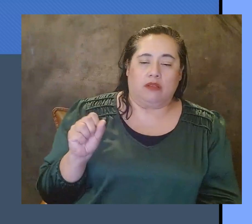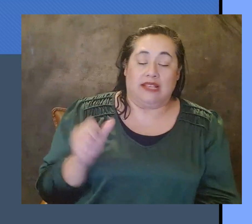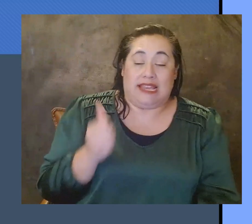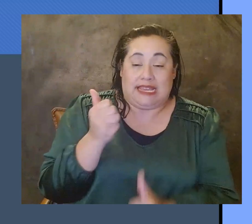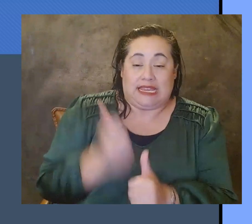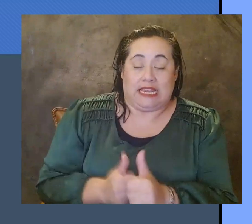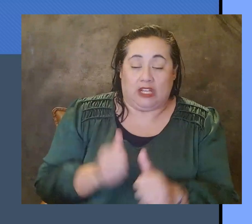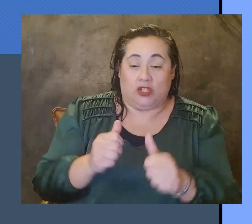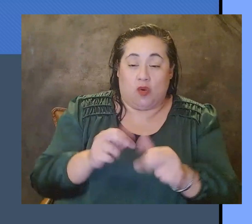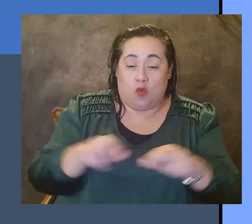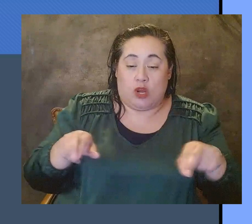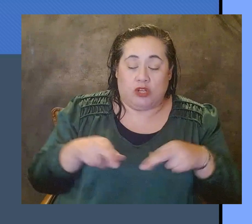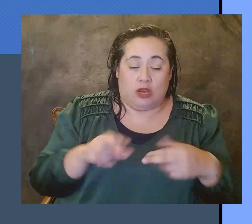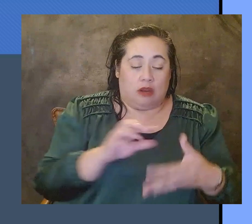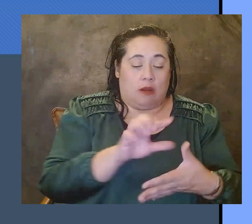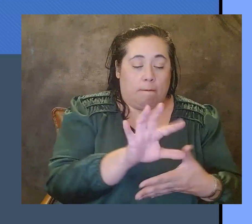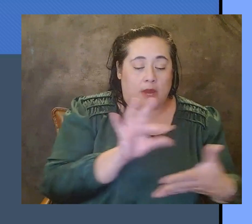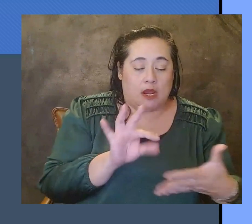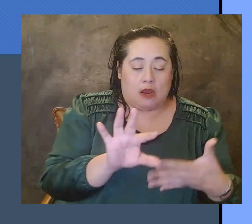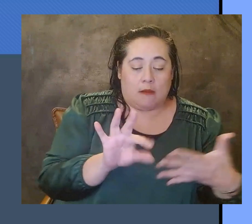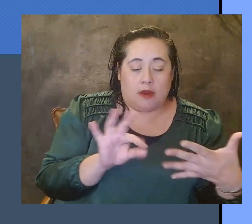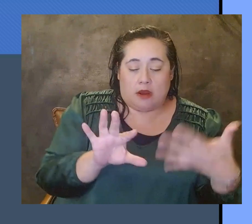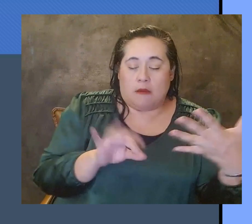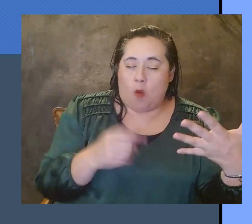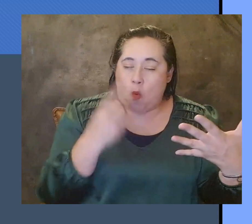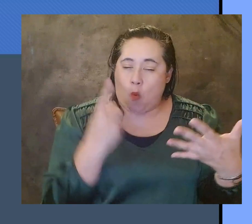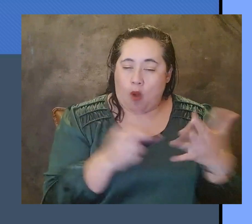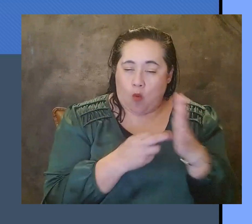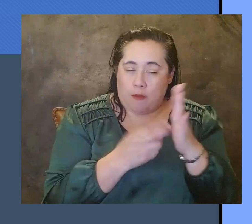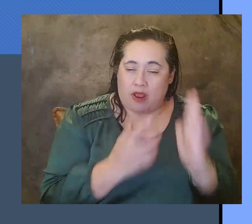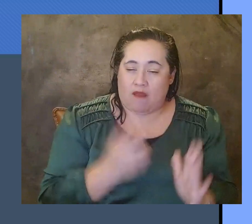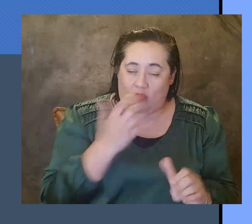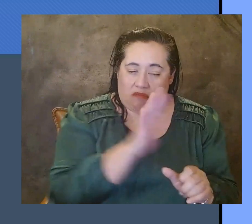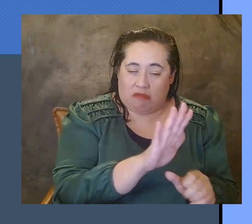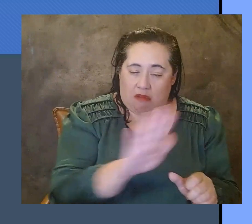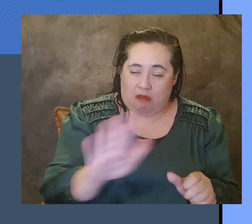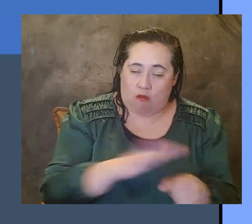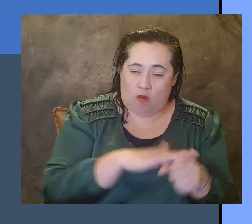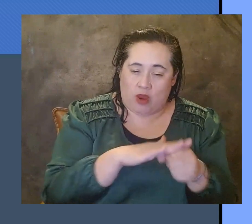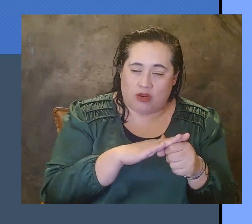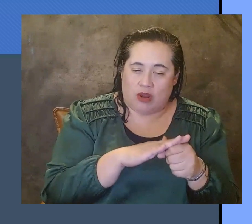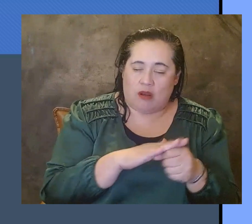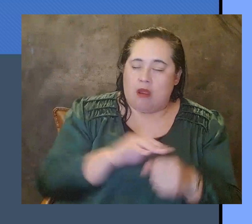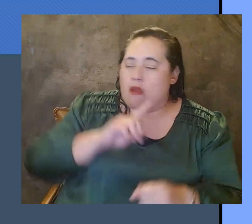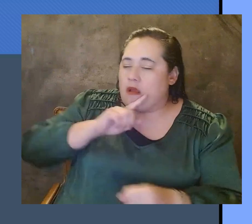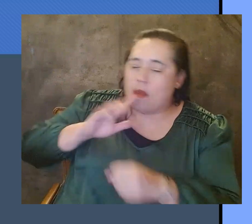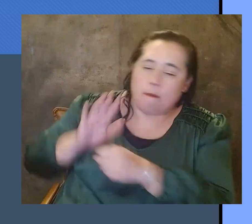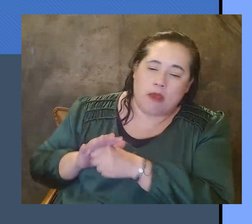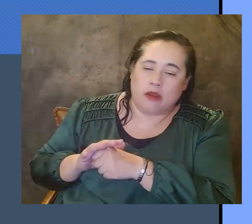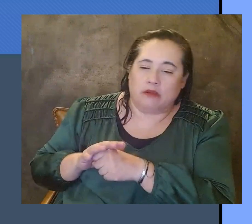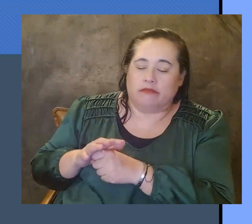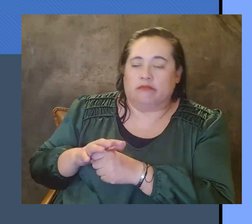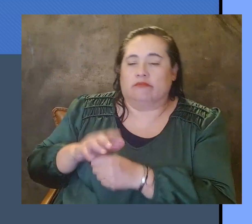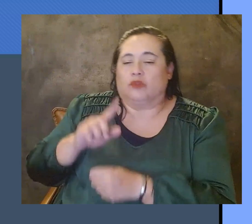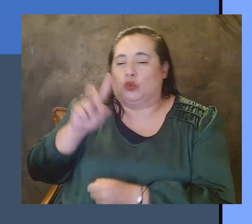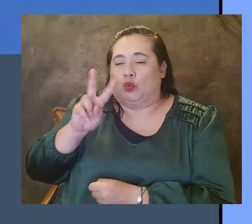Cada región elige a un representante de la región ... que cumple con un mandato de dos años.